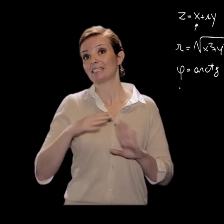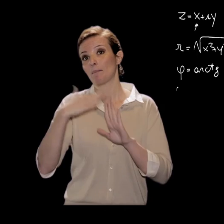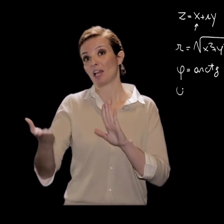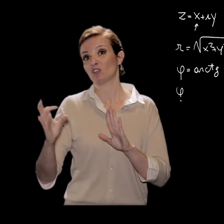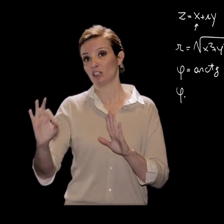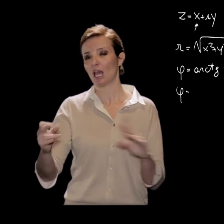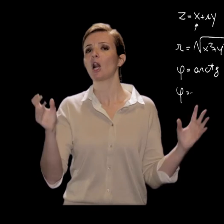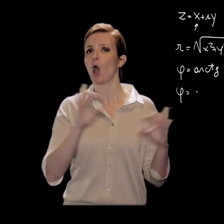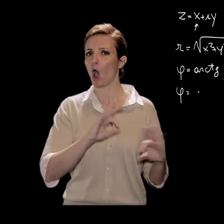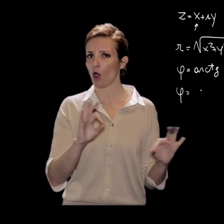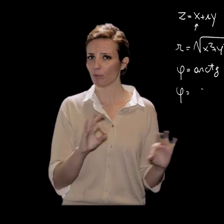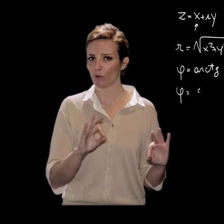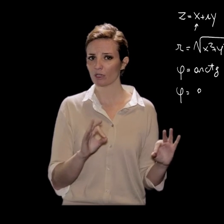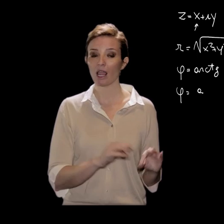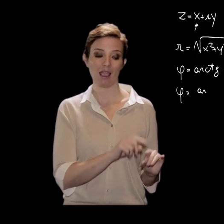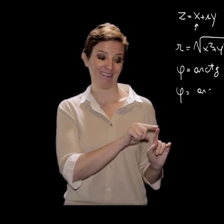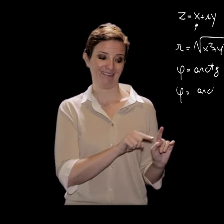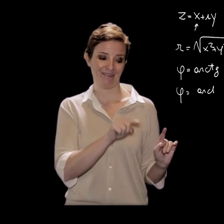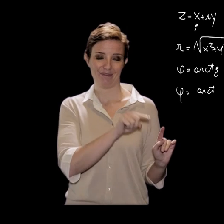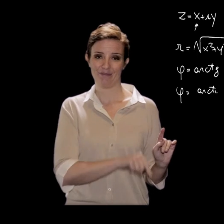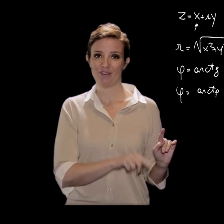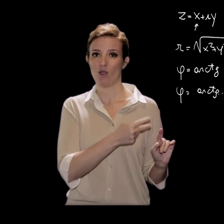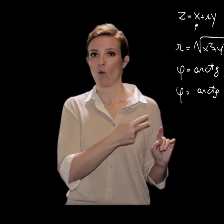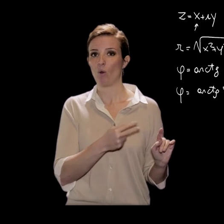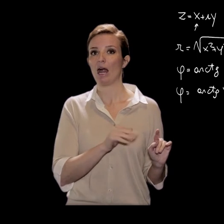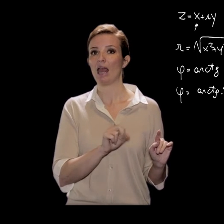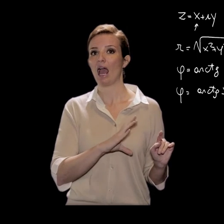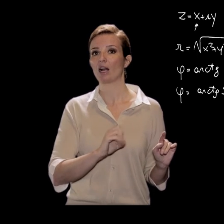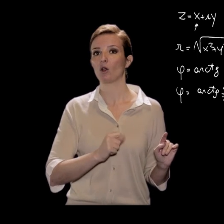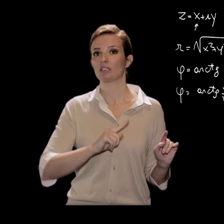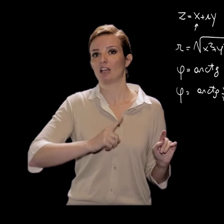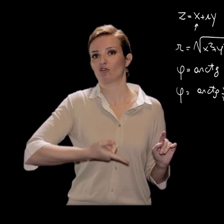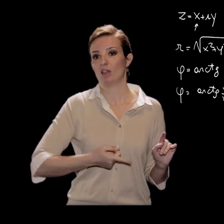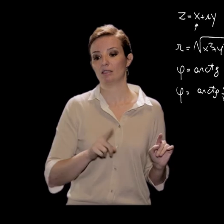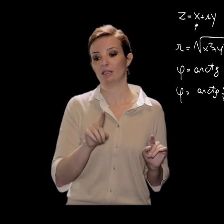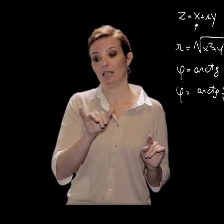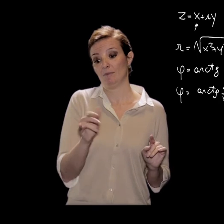oppure è pari all'arcotangente di y/x più Pi greco (π),